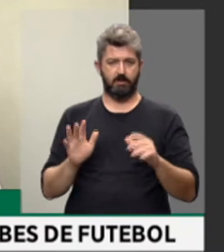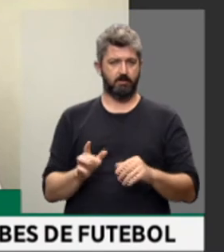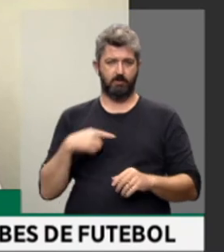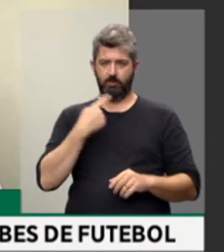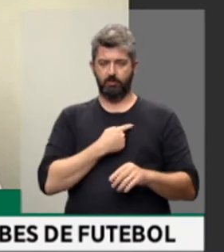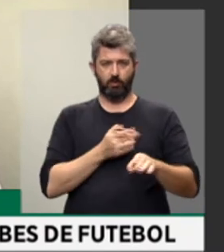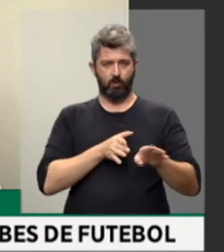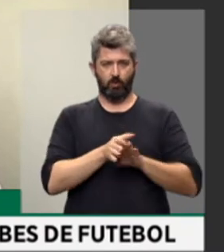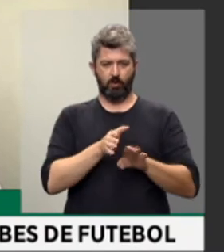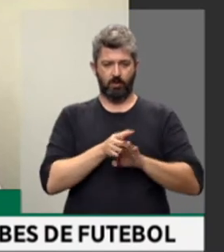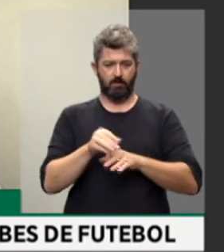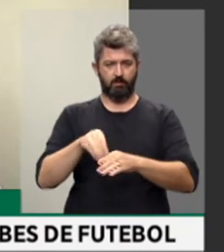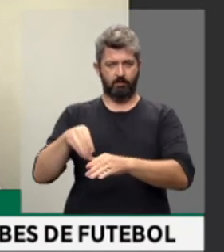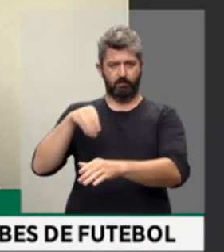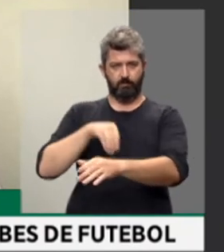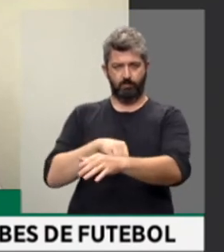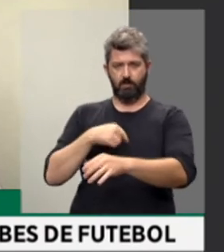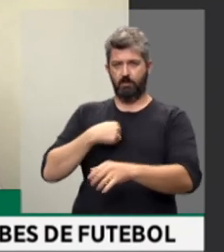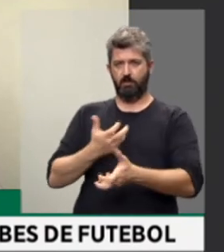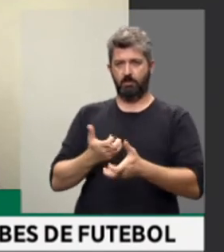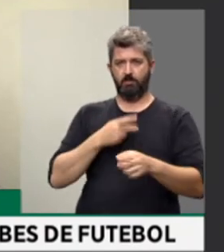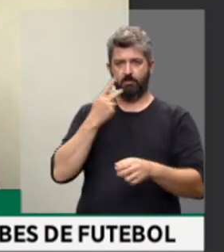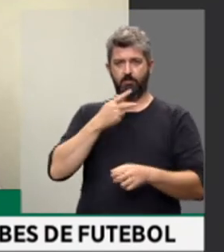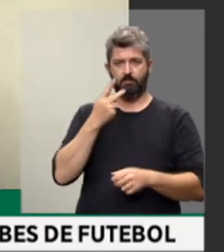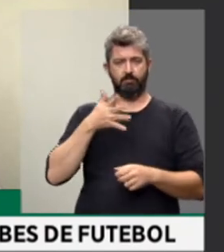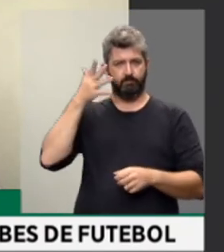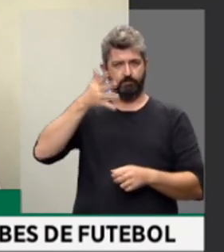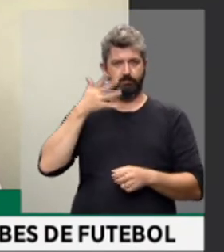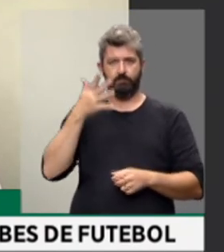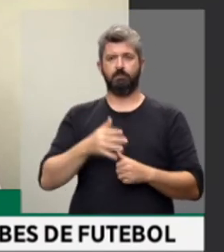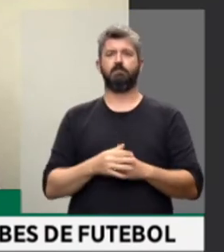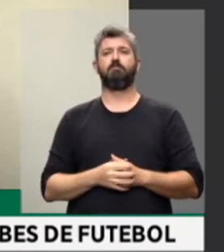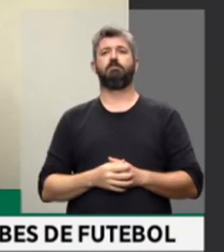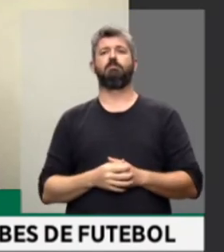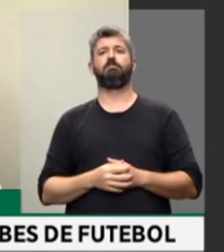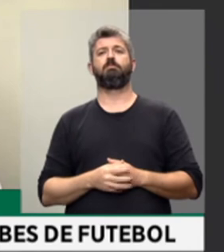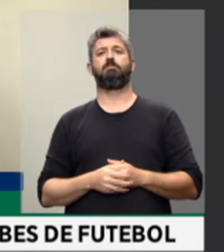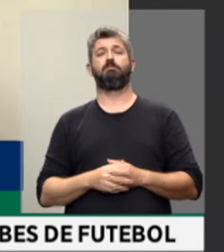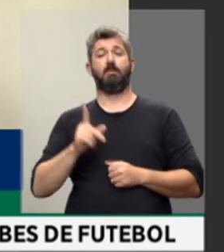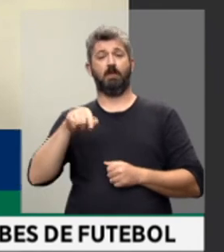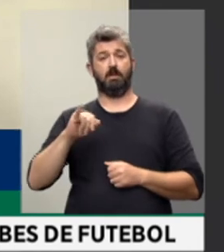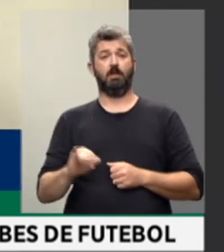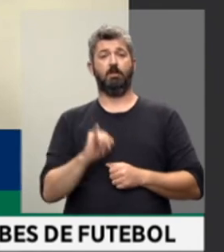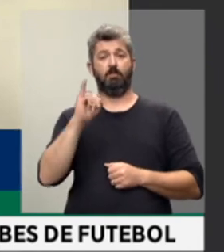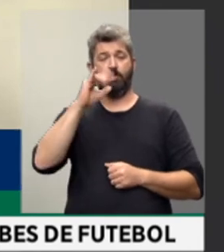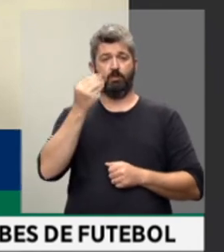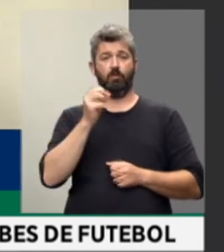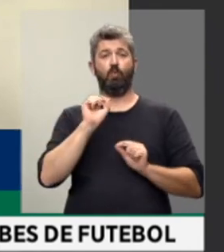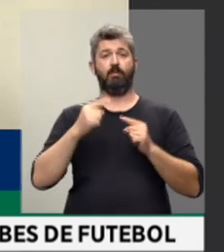FICAM PREJUDICADAS. ENTÃO, NÓS SOMOS CONTRÁRIOS PARA PODERMOS ANALISAR AS EMENDAS, SENHOR PRESIDENTE. [PRESIDENTE]: ENTÃO O CIDADANIA É SIM?